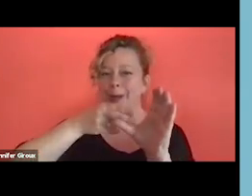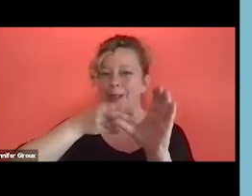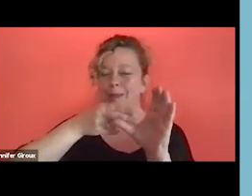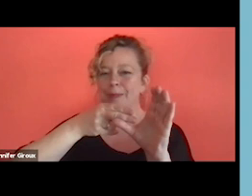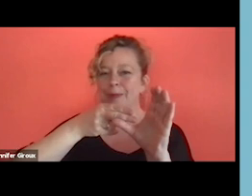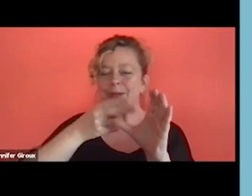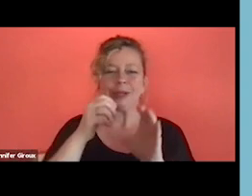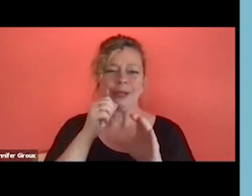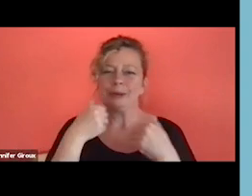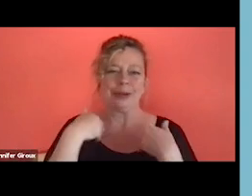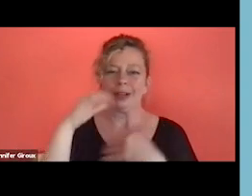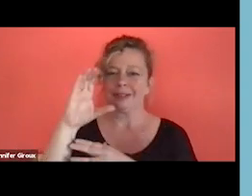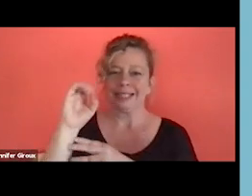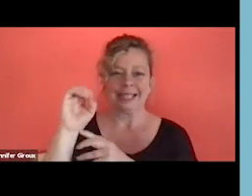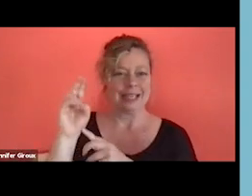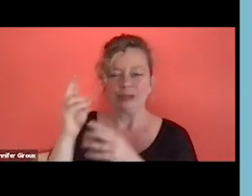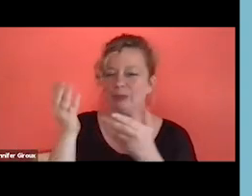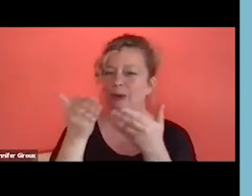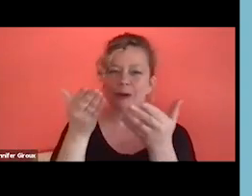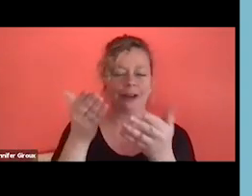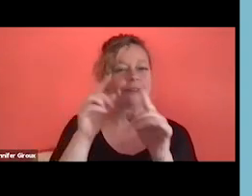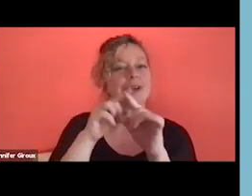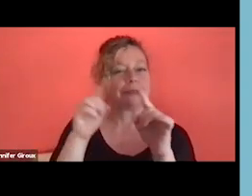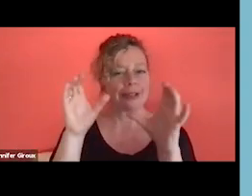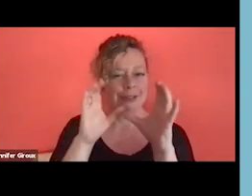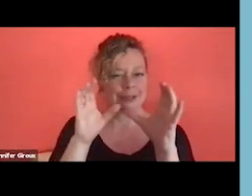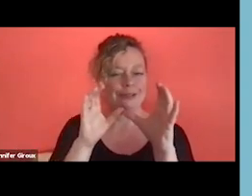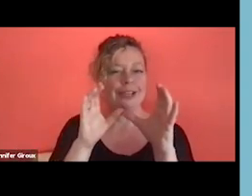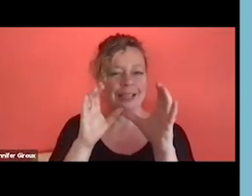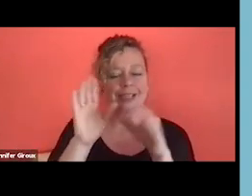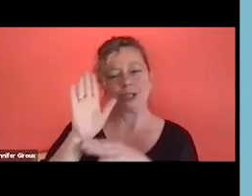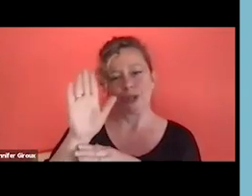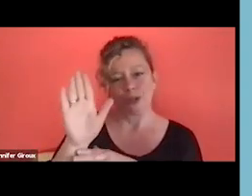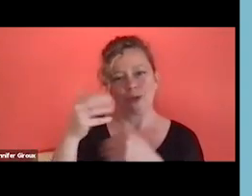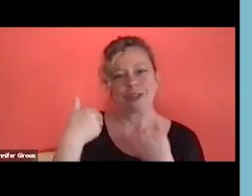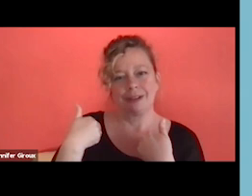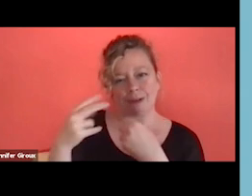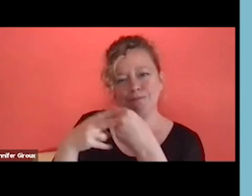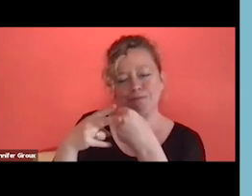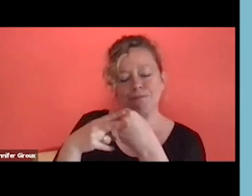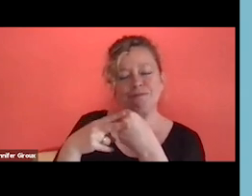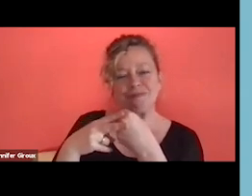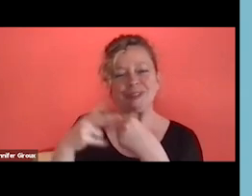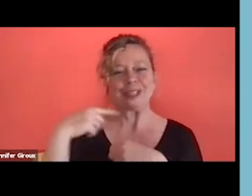No tenemos ninguna CEU que se ofrezca, pero ese certificado es suyo. Y, por lo tanto, tenemos los objetivos